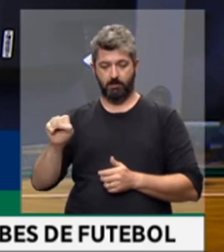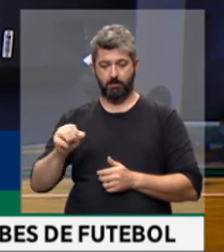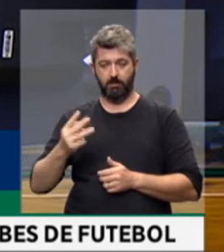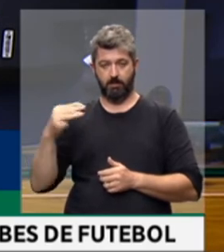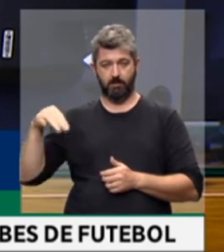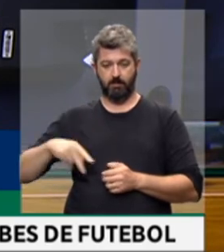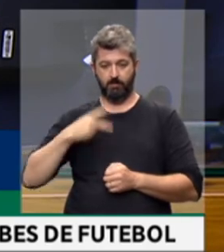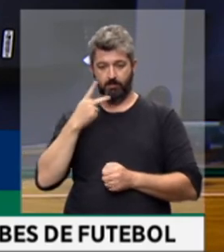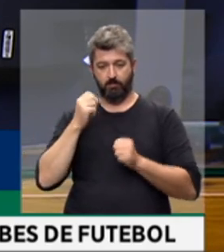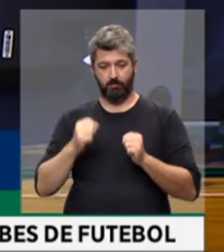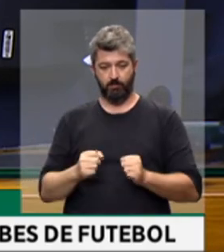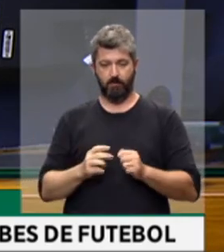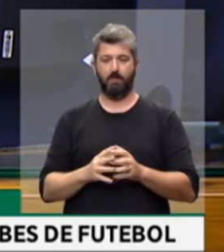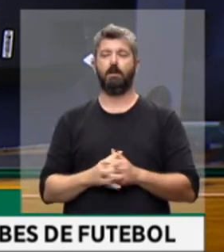PERMANEÇAM COMO SE ACHAM. APROVADAS. REJEITADAS.